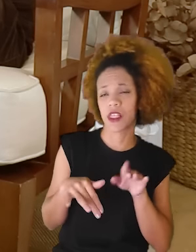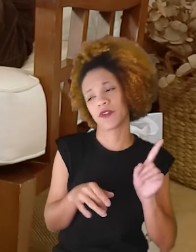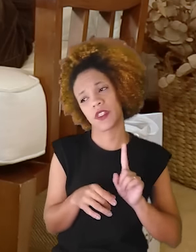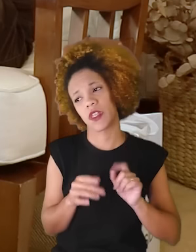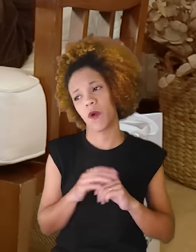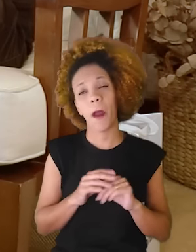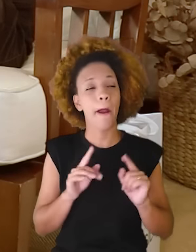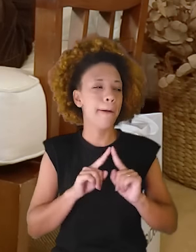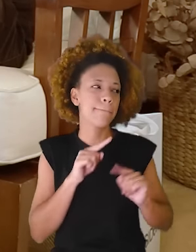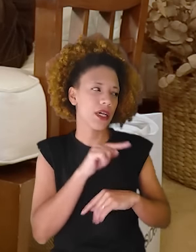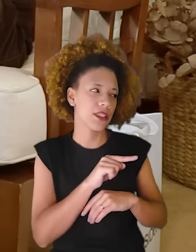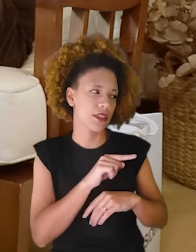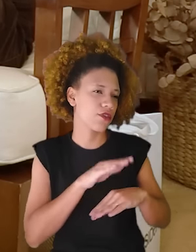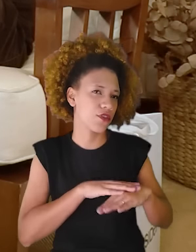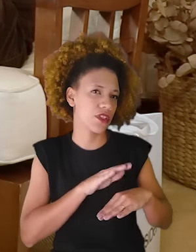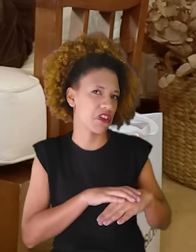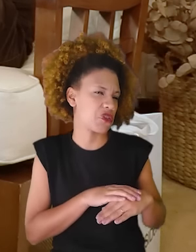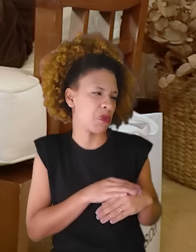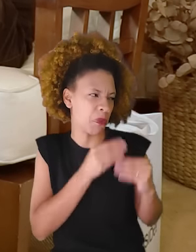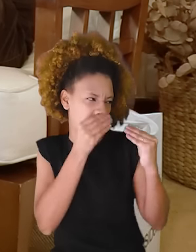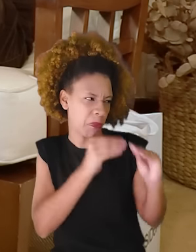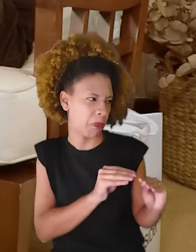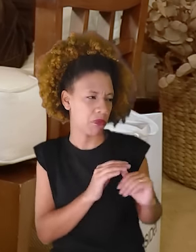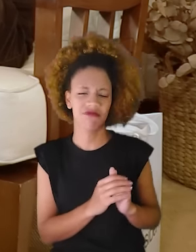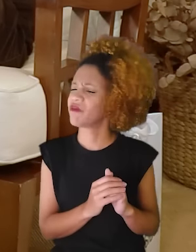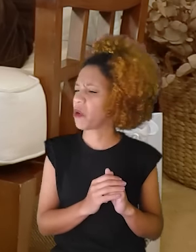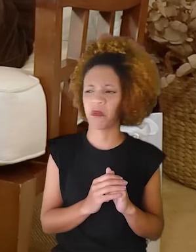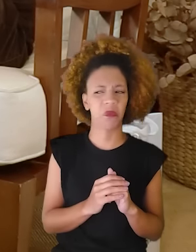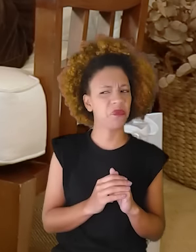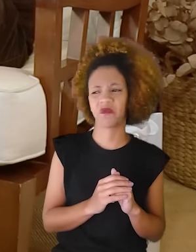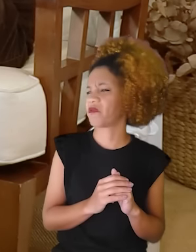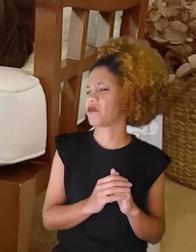não mas coisas que você faz ele não tá nem aí tá vendo coisas não normalment não normalmente não